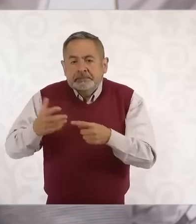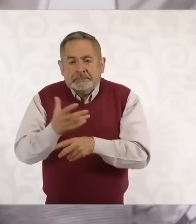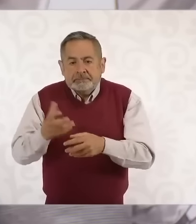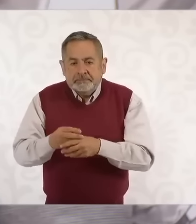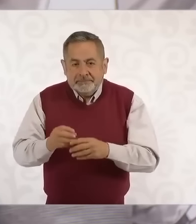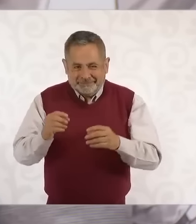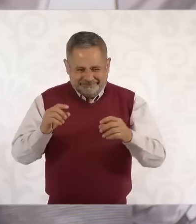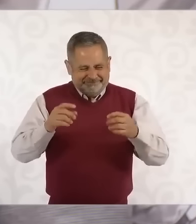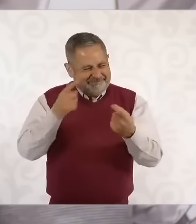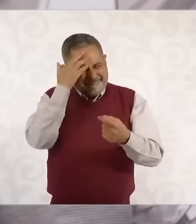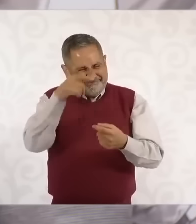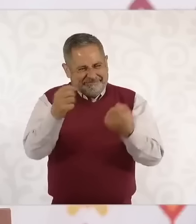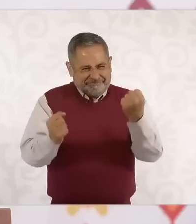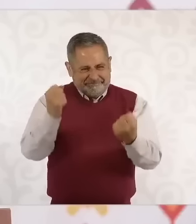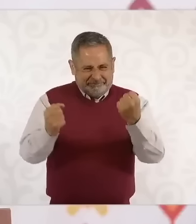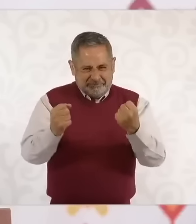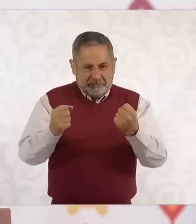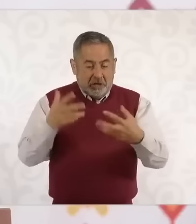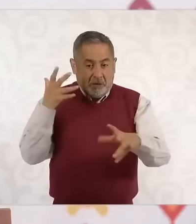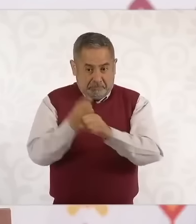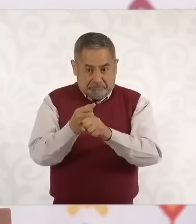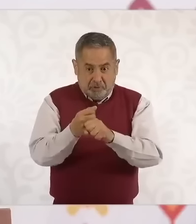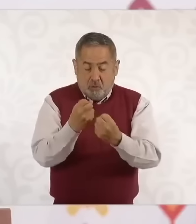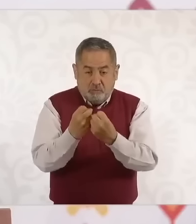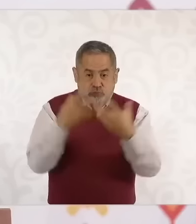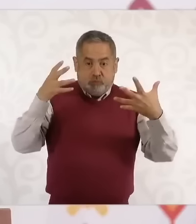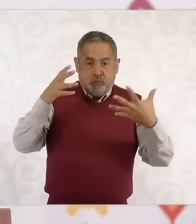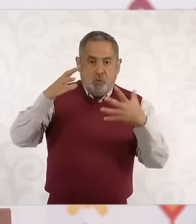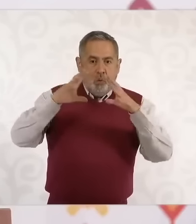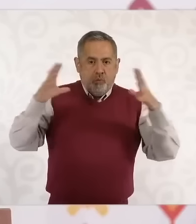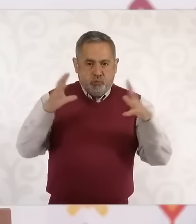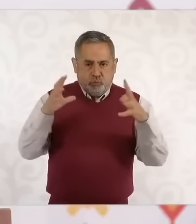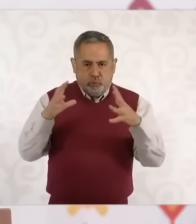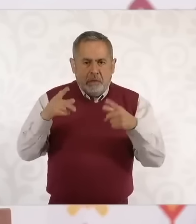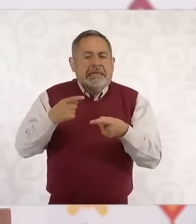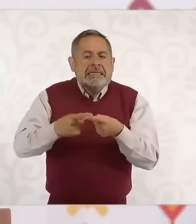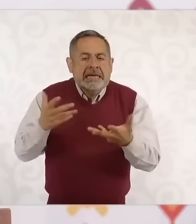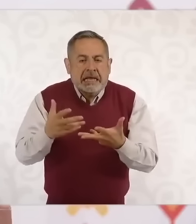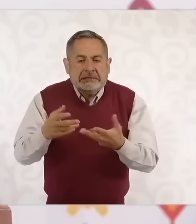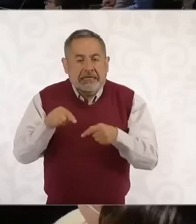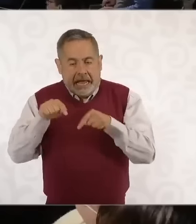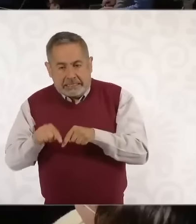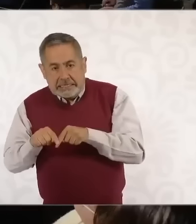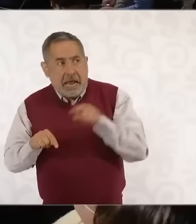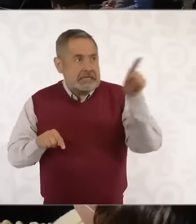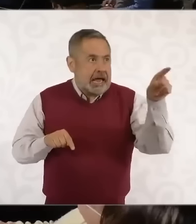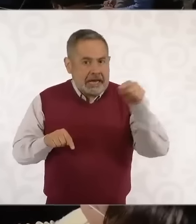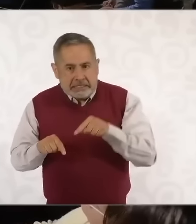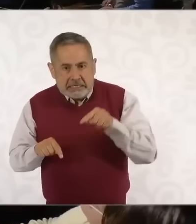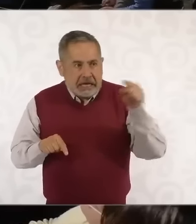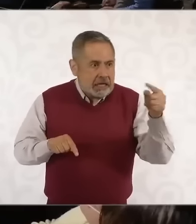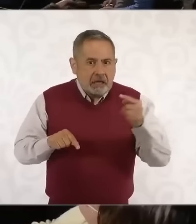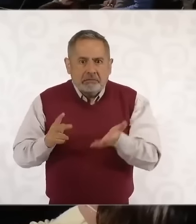la bolsa que lleva el volante cuando para un accidente así se produce. Una turbina puede llegar